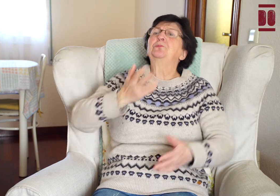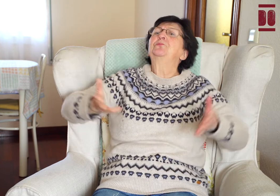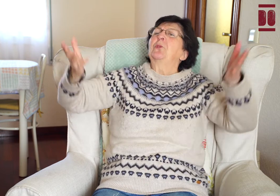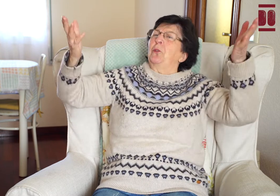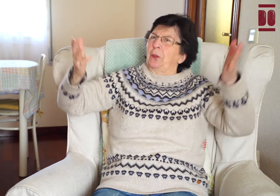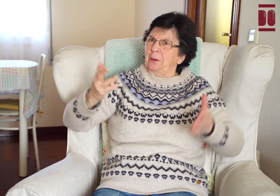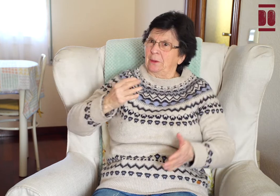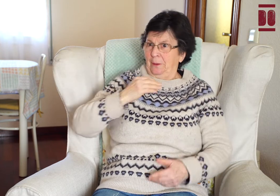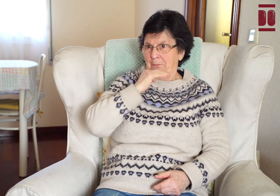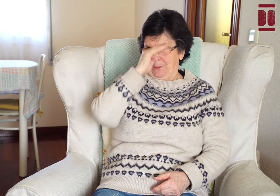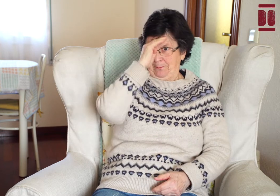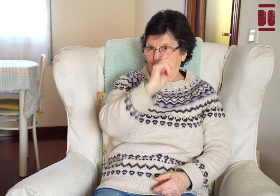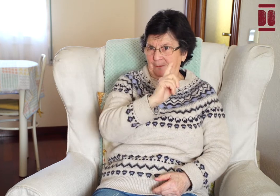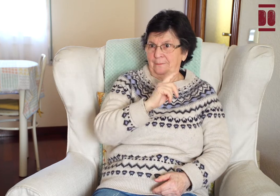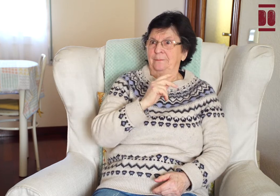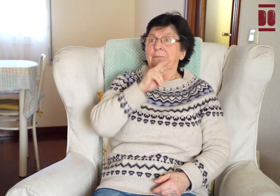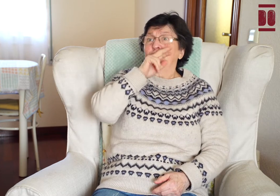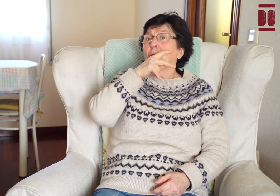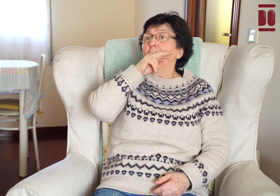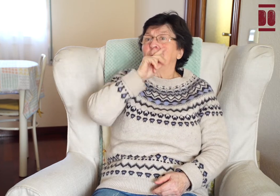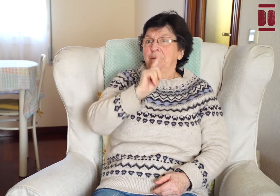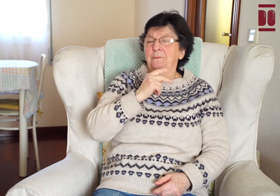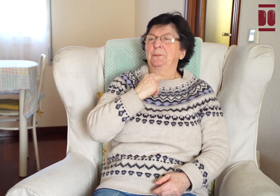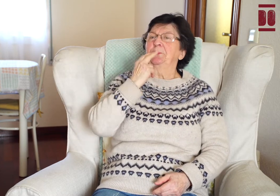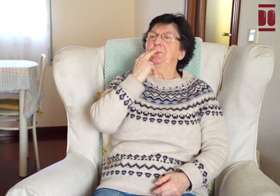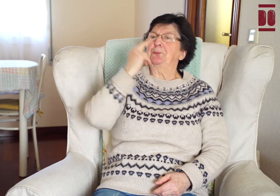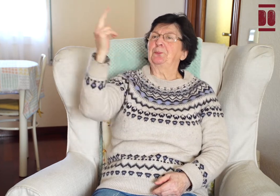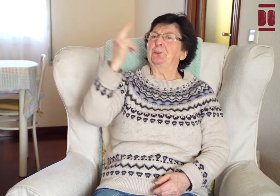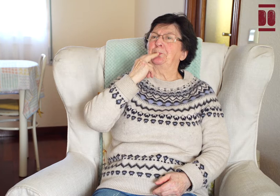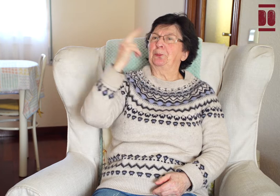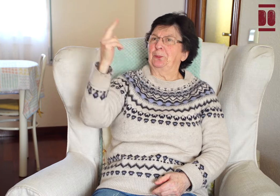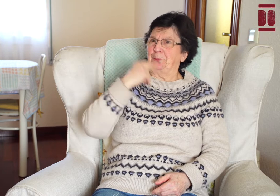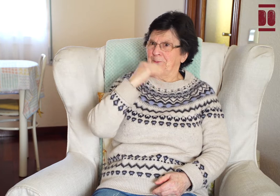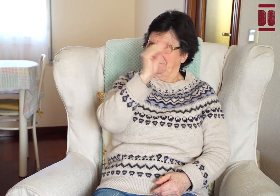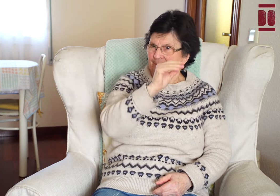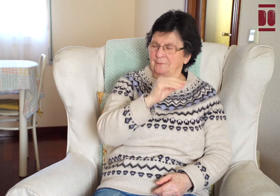Yo no hablaba oral, imitaba a mi padre haciendo el signo de fumar igual que a mi madre.